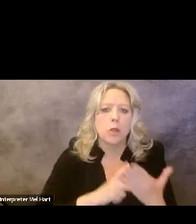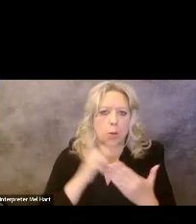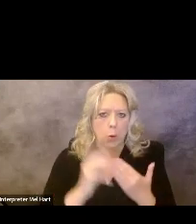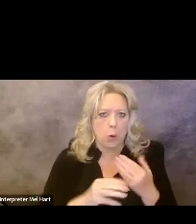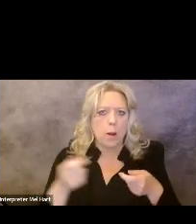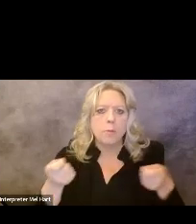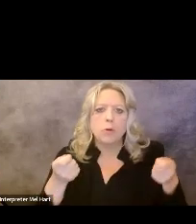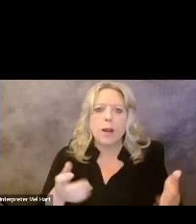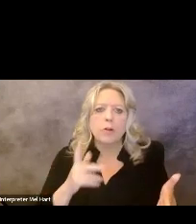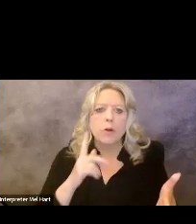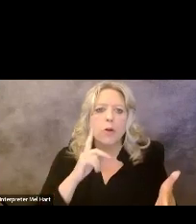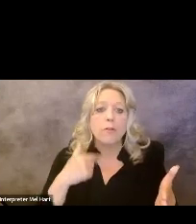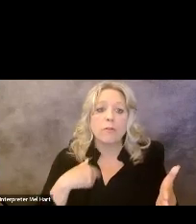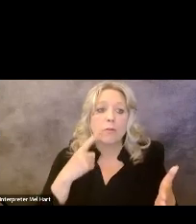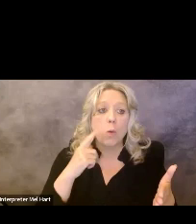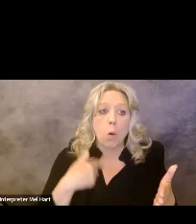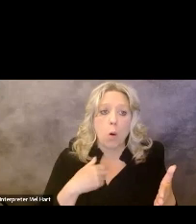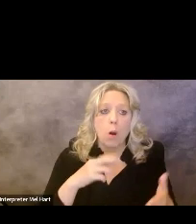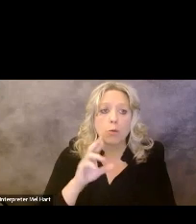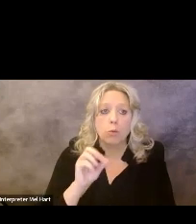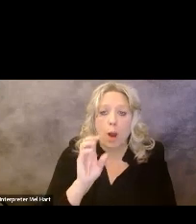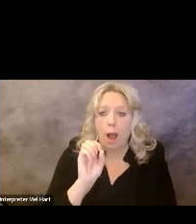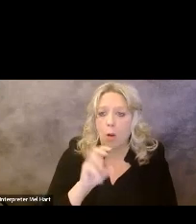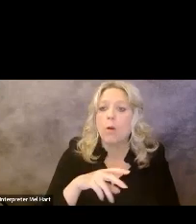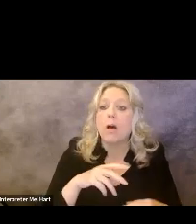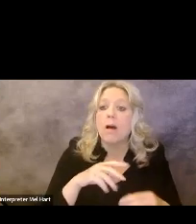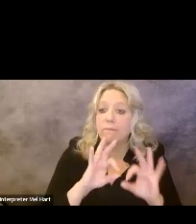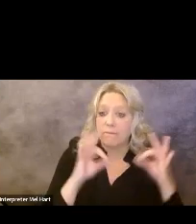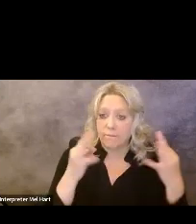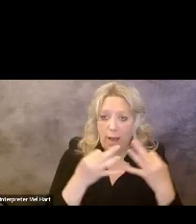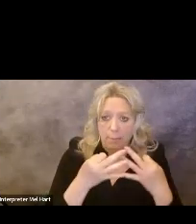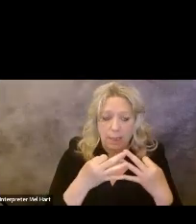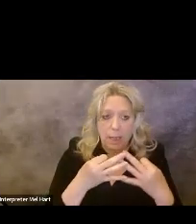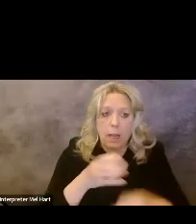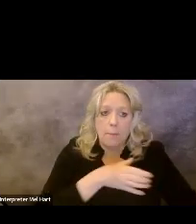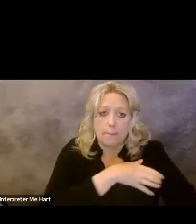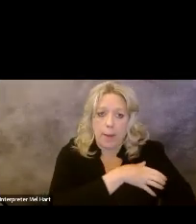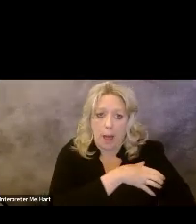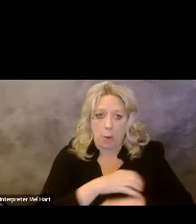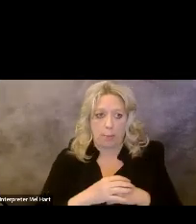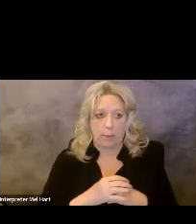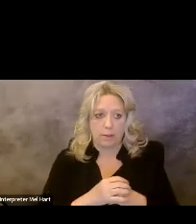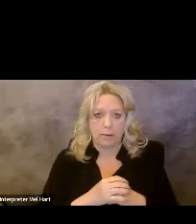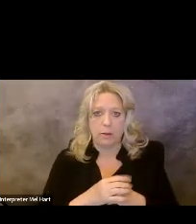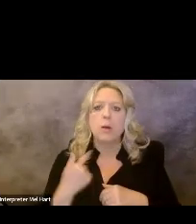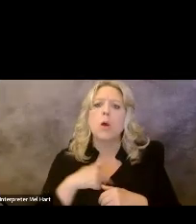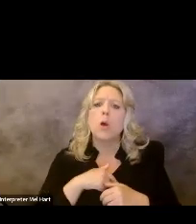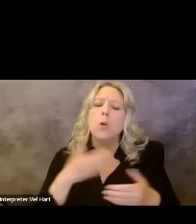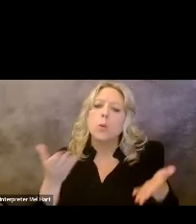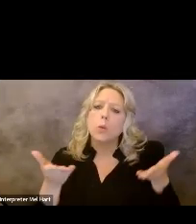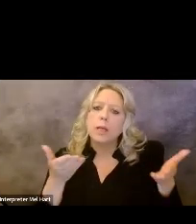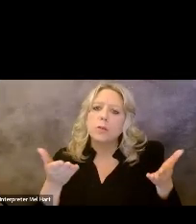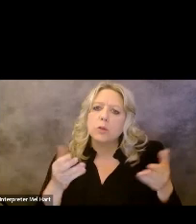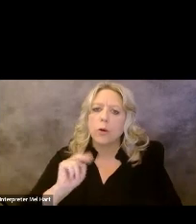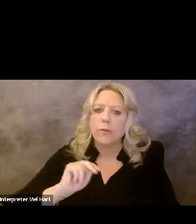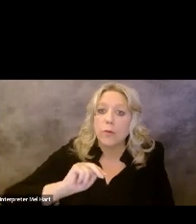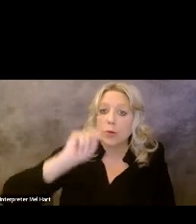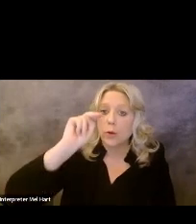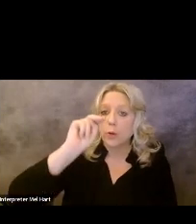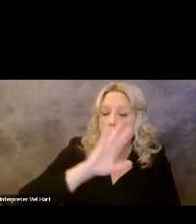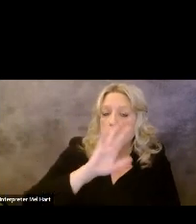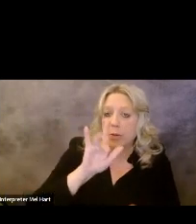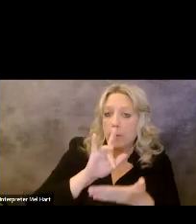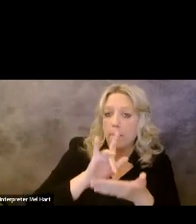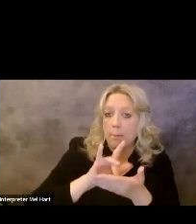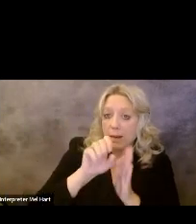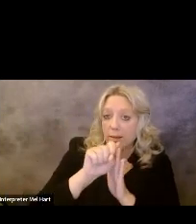Empowerment servimos el area nor-central de la parte superior de California hay seis de